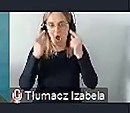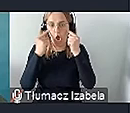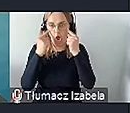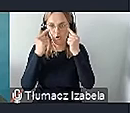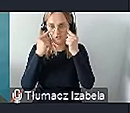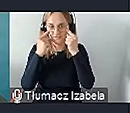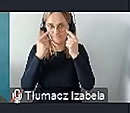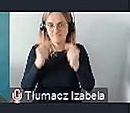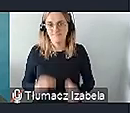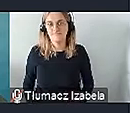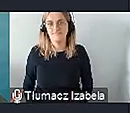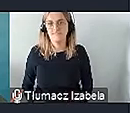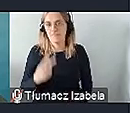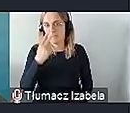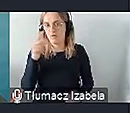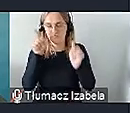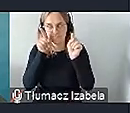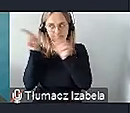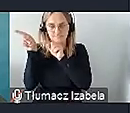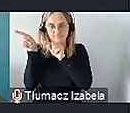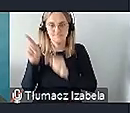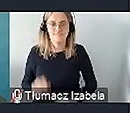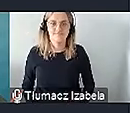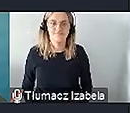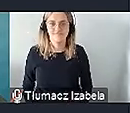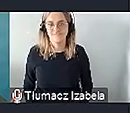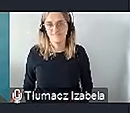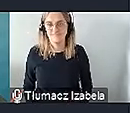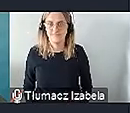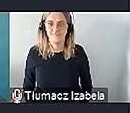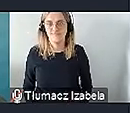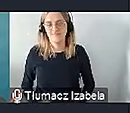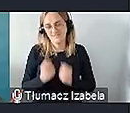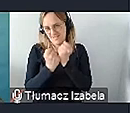Powiedzmy, że nasz Einstein patrzy sobie gdzieś w stronę kartki.